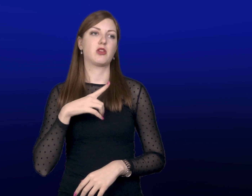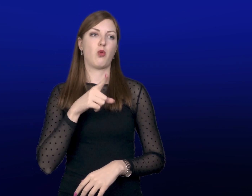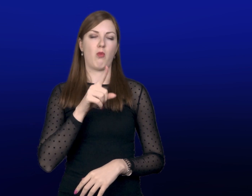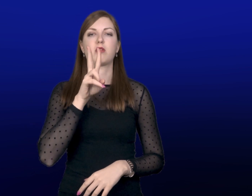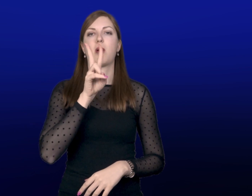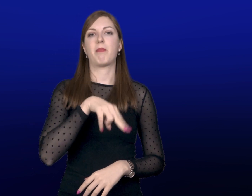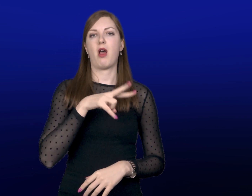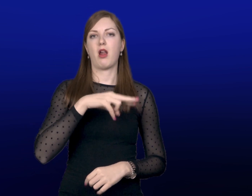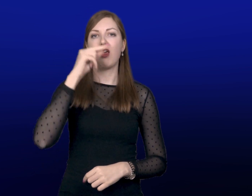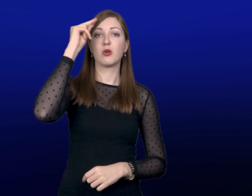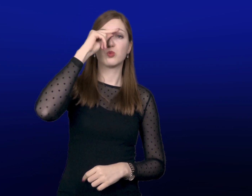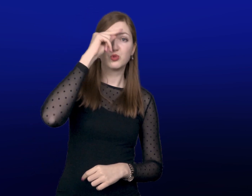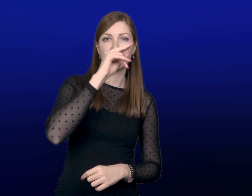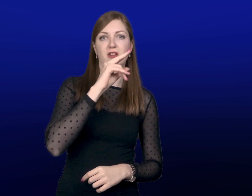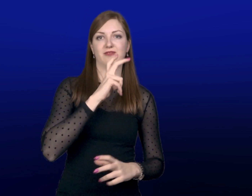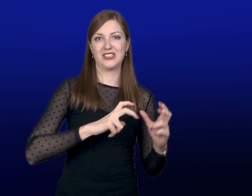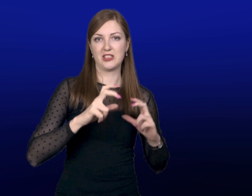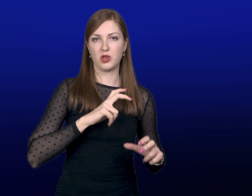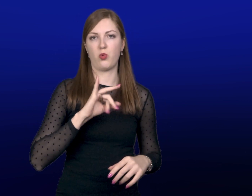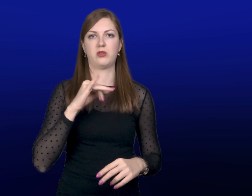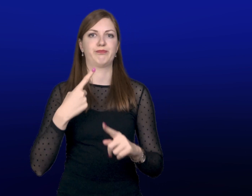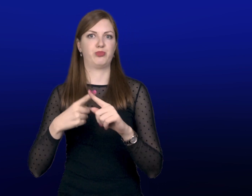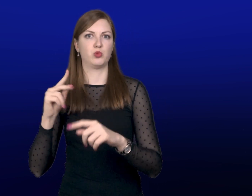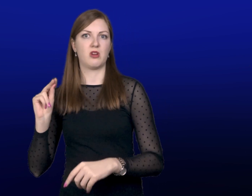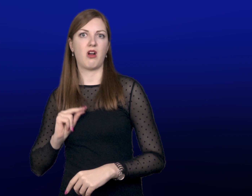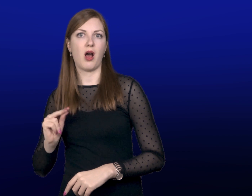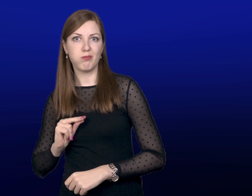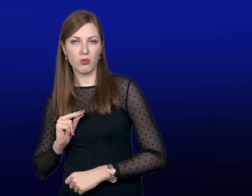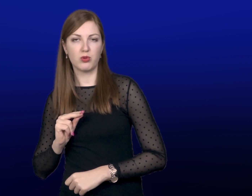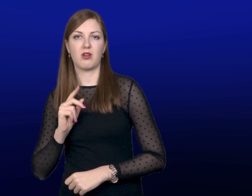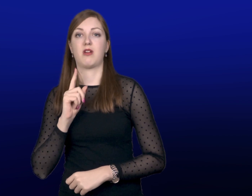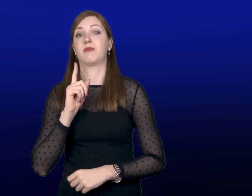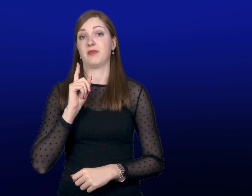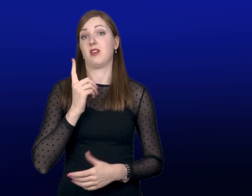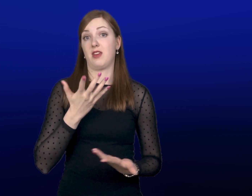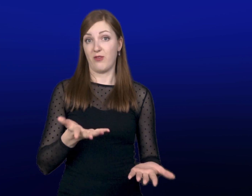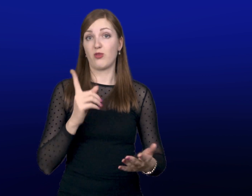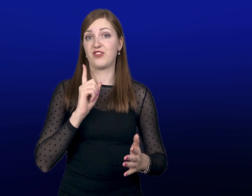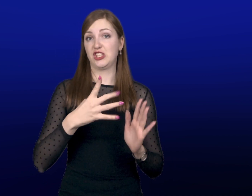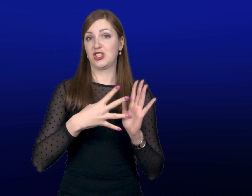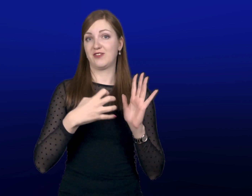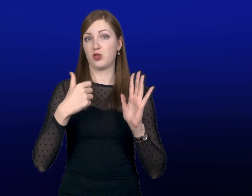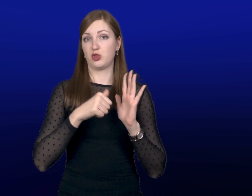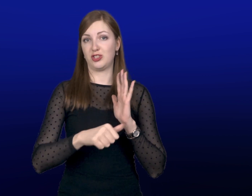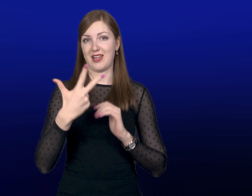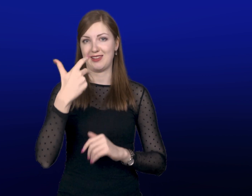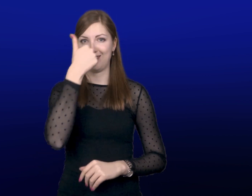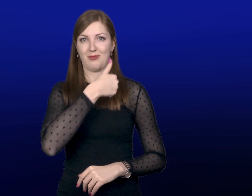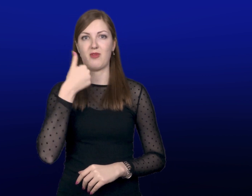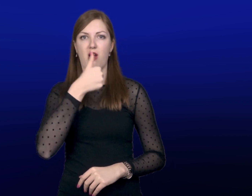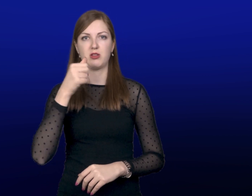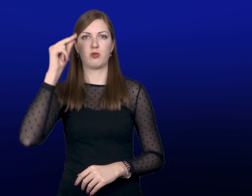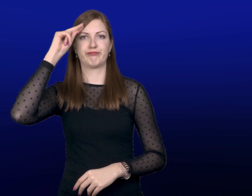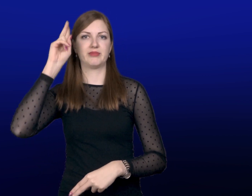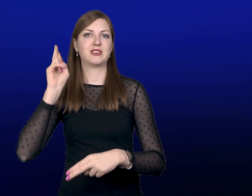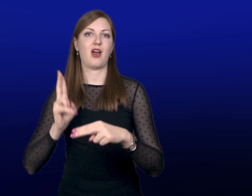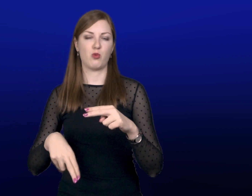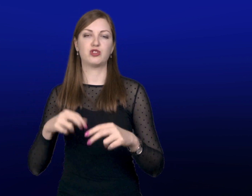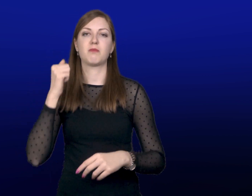В 1963 году без отрыва от работы окончила